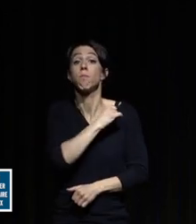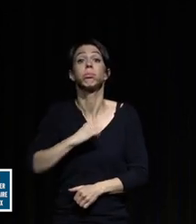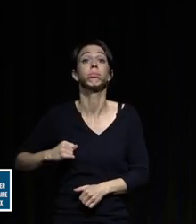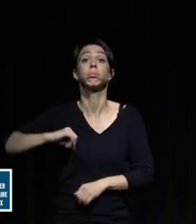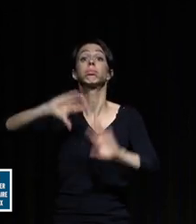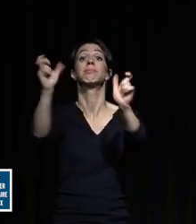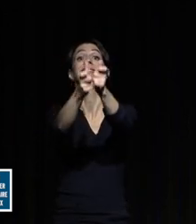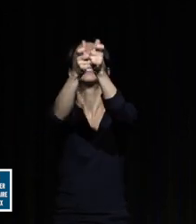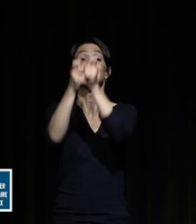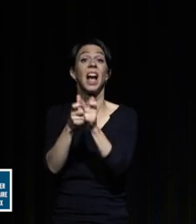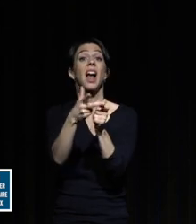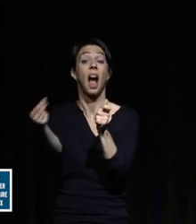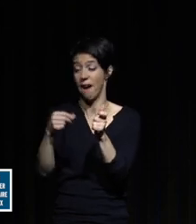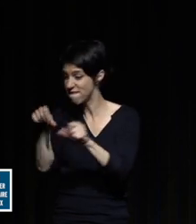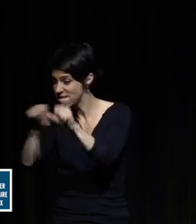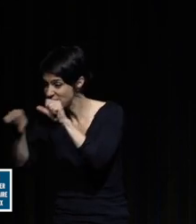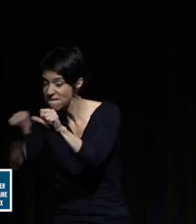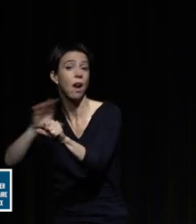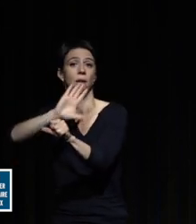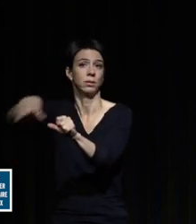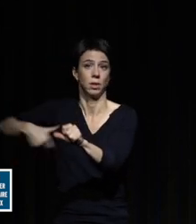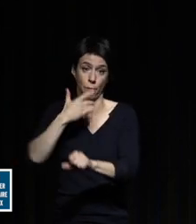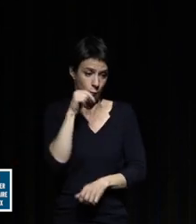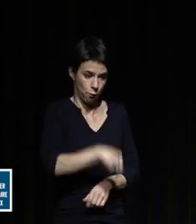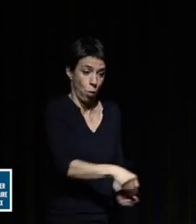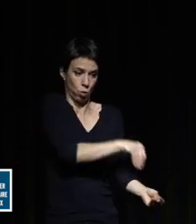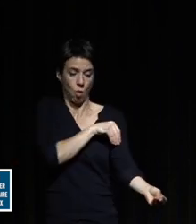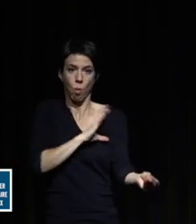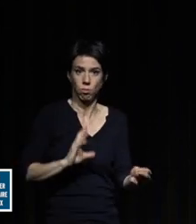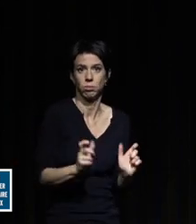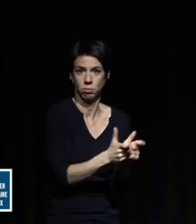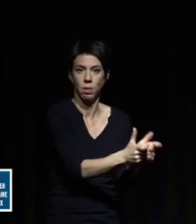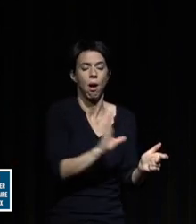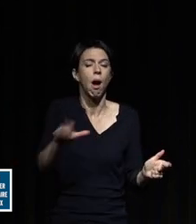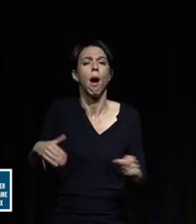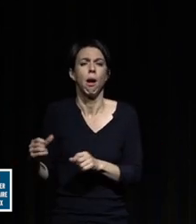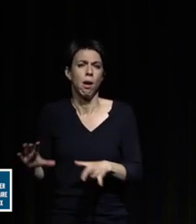voyez on va arrêter de passer un film où on voit de la fumée est un instrument d'énergie qui qui